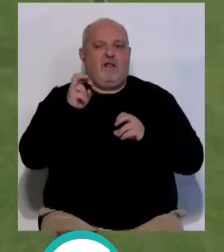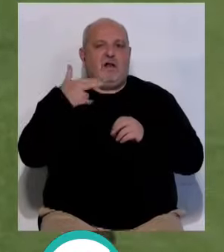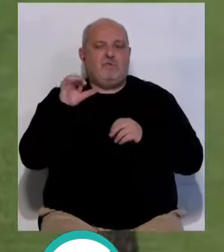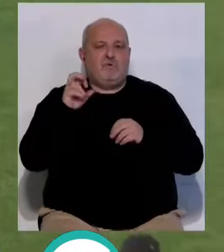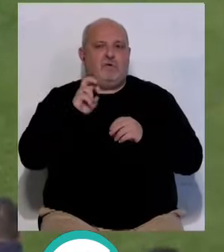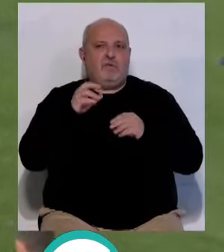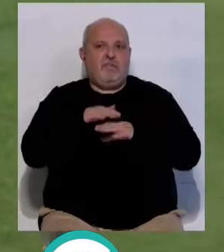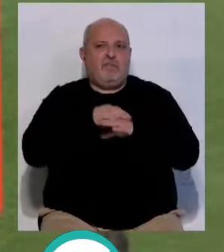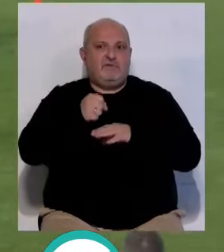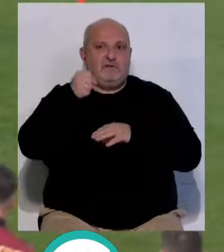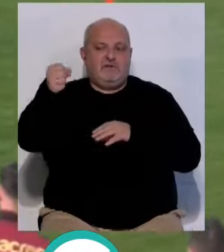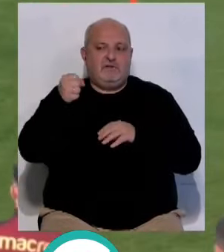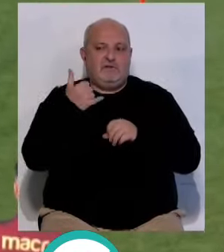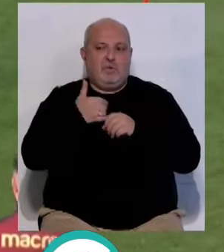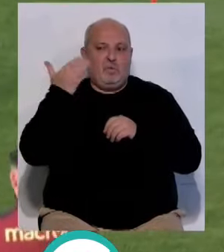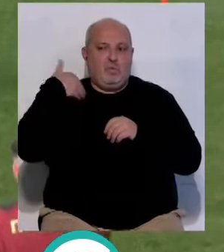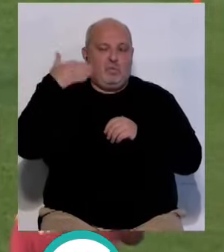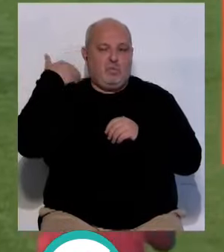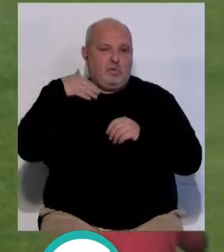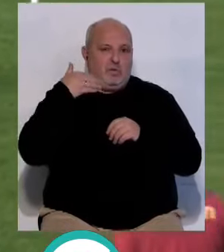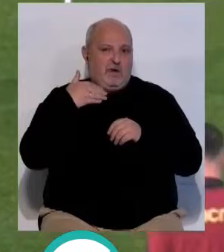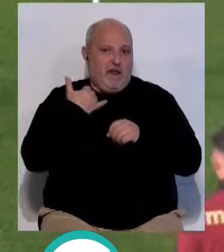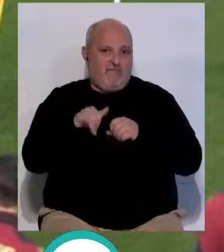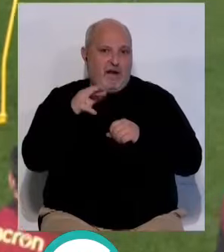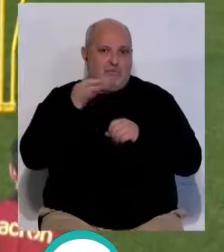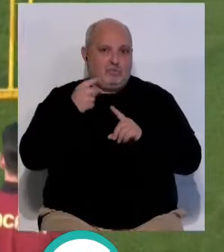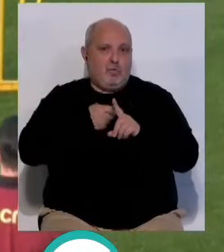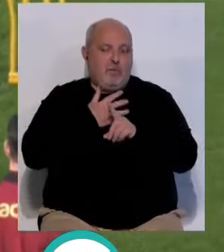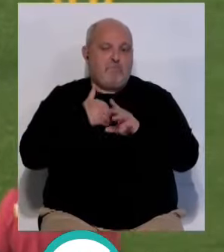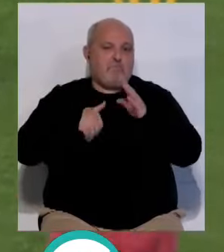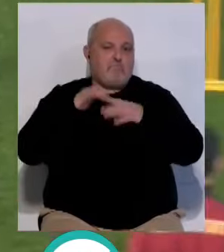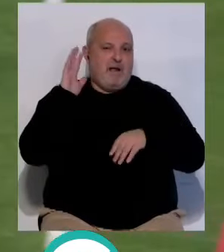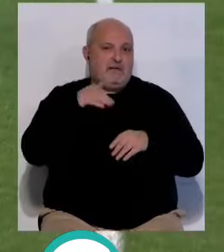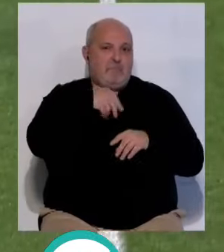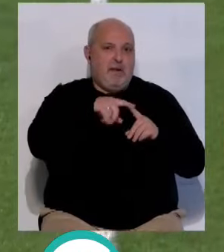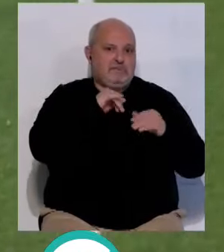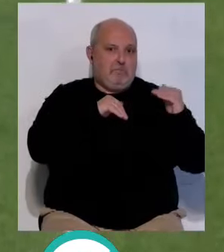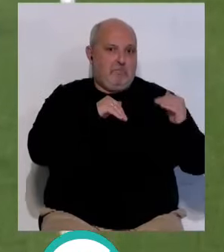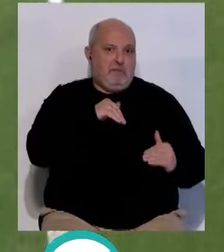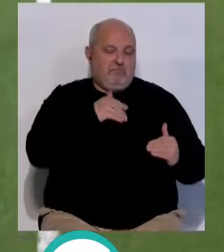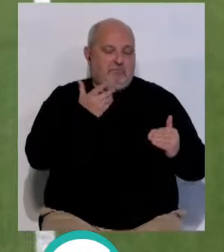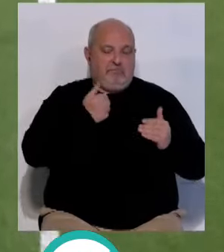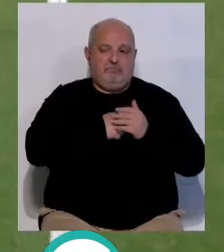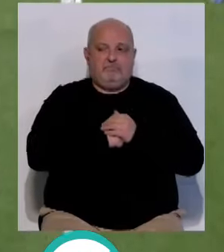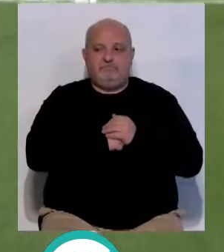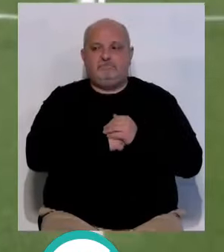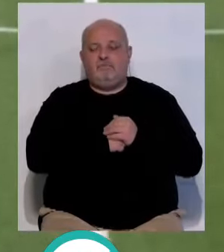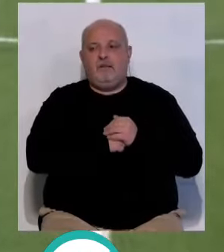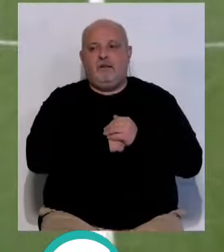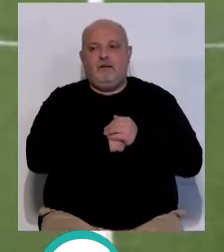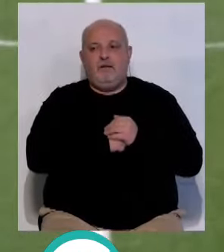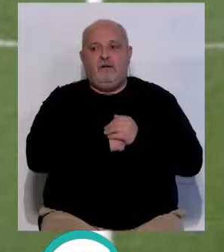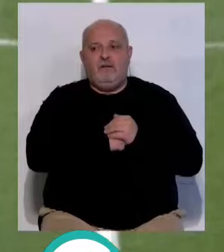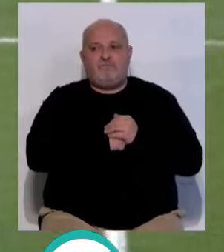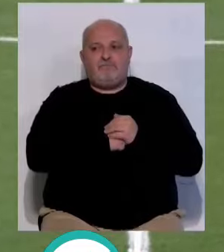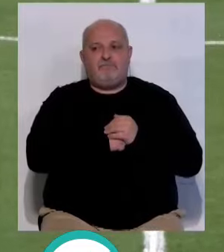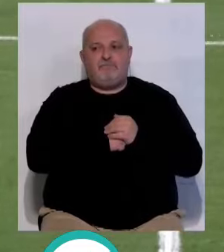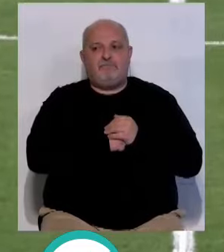sesión yo Afortunadamente no tenemos ni idea de F no no nadie yo yo yo lo veo tanto el de machis de